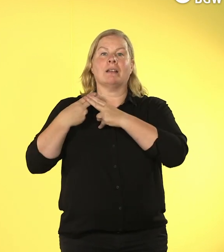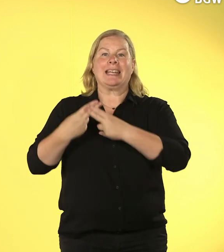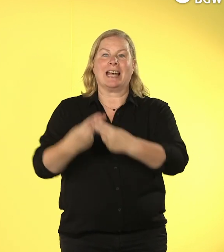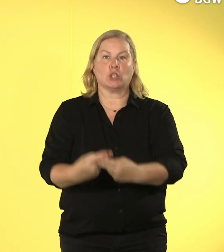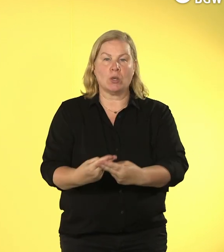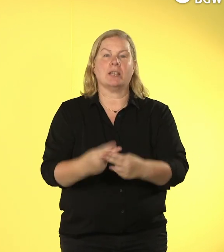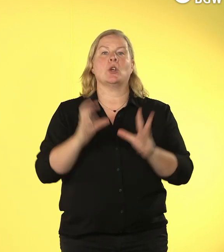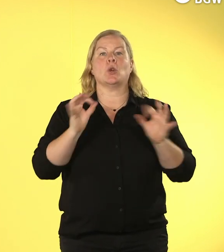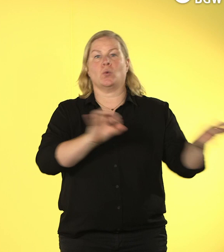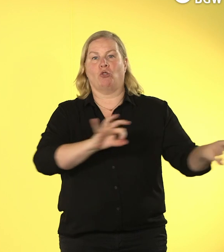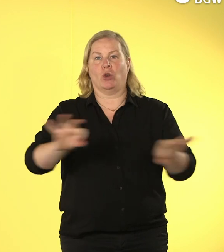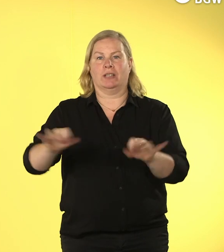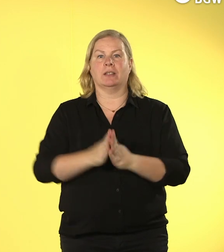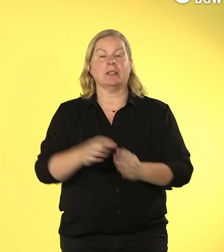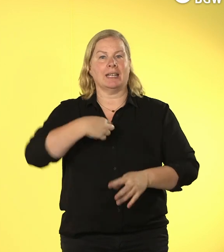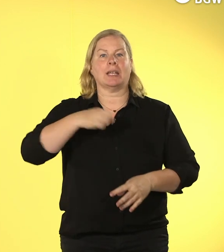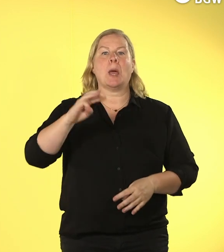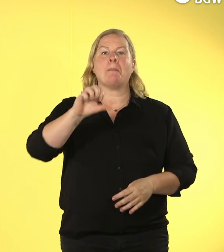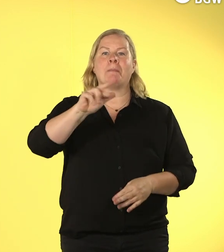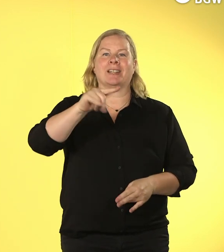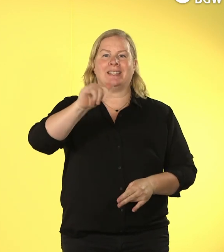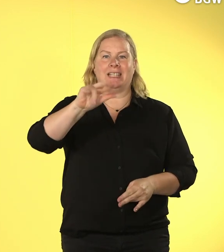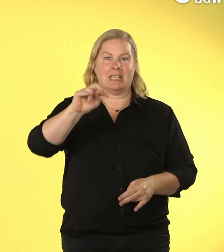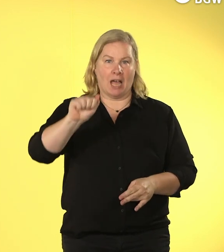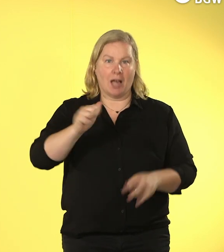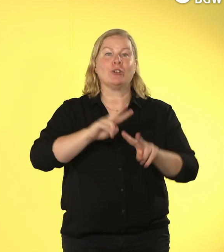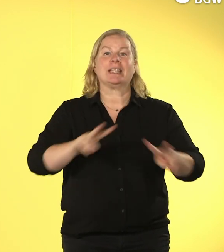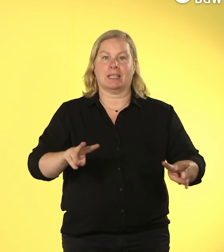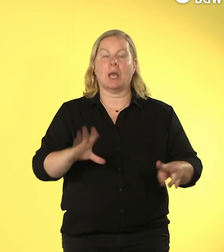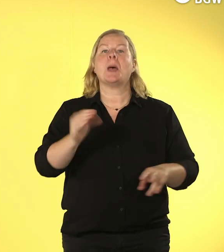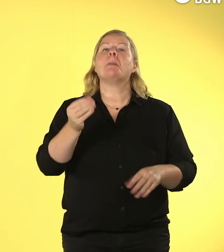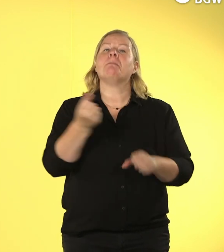Mein Name ist Martina Friedrich. Ich bin Mitarbeiterin der BGW am Standort Dresden